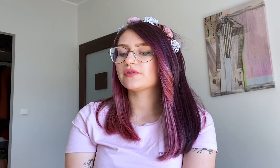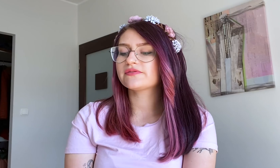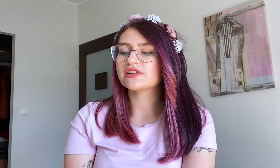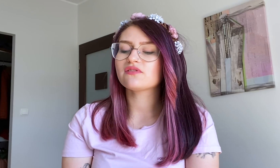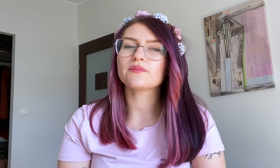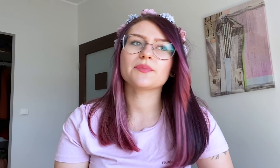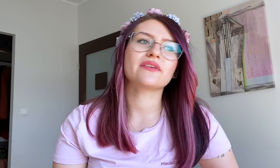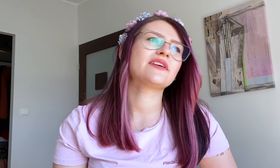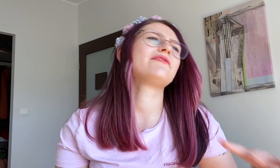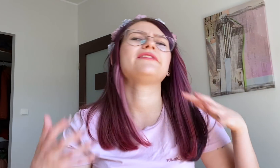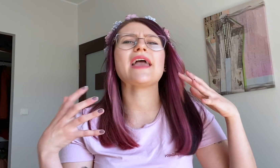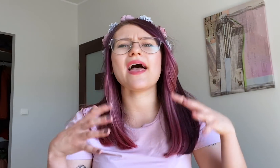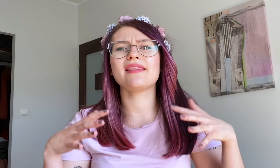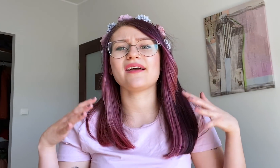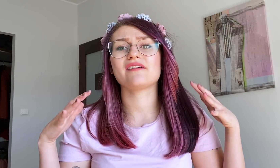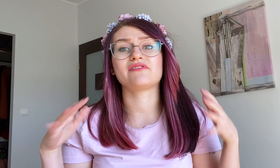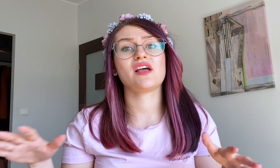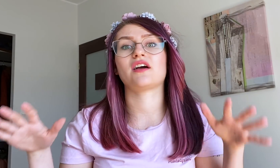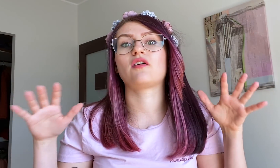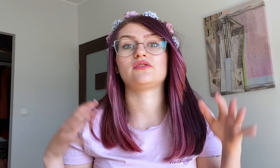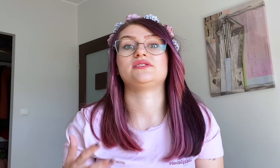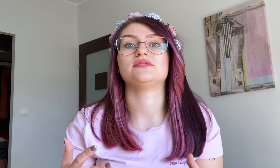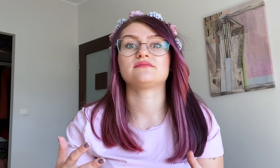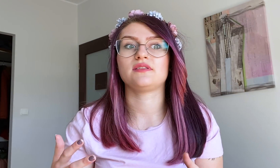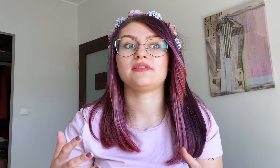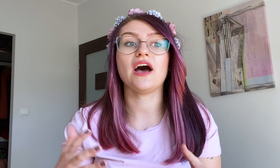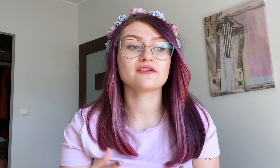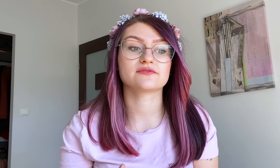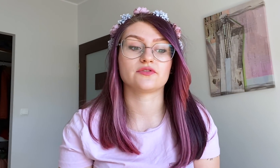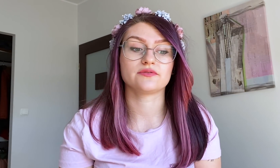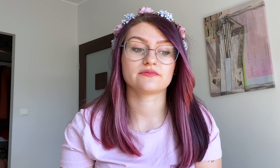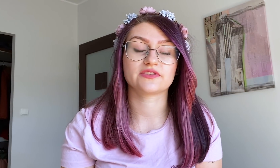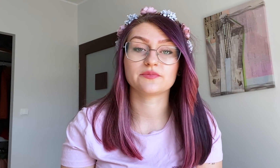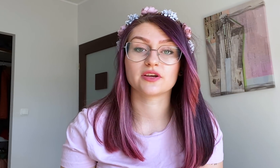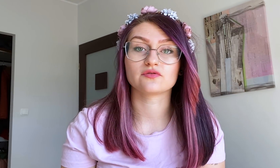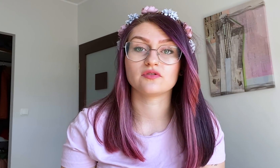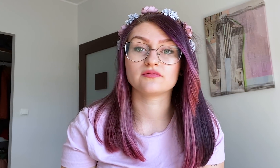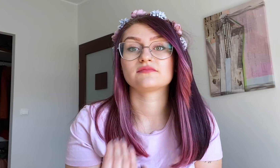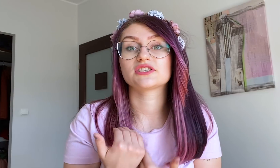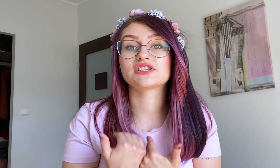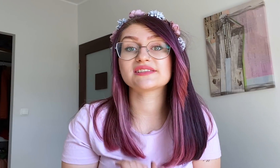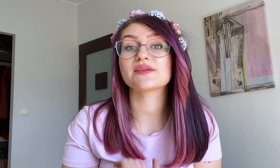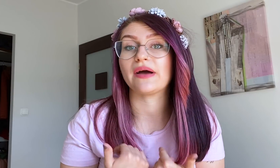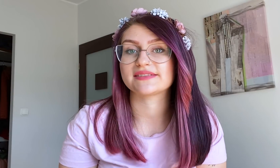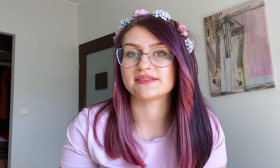Poświęciłam naprawdę wiele, wiele godzin na rozwój w tym kierunku, z czystej pasji.